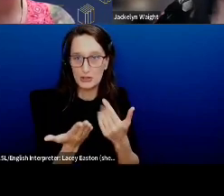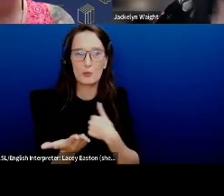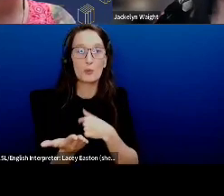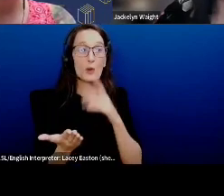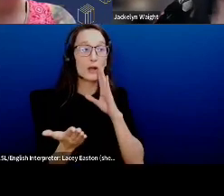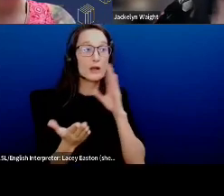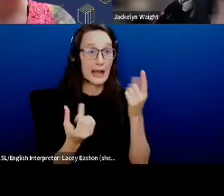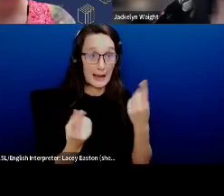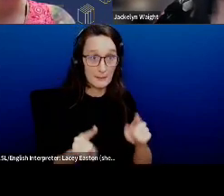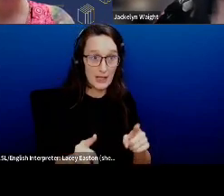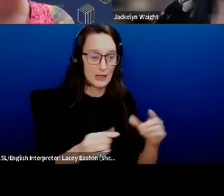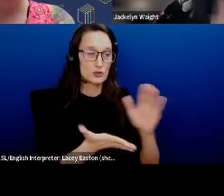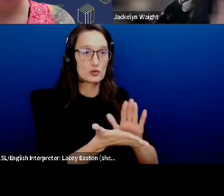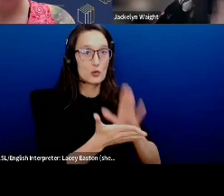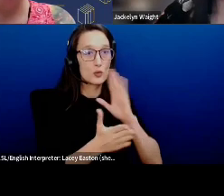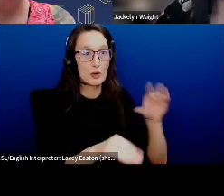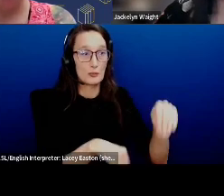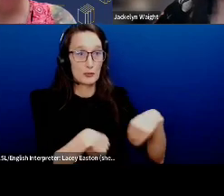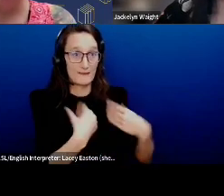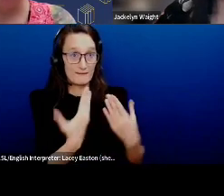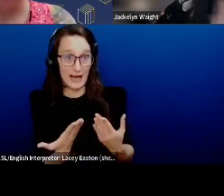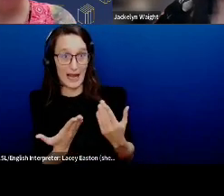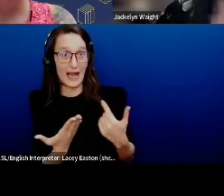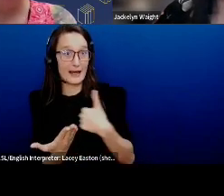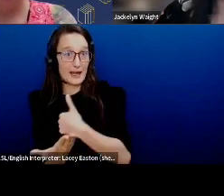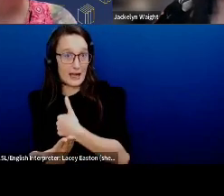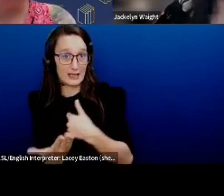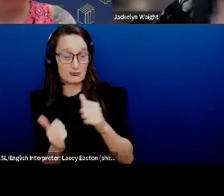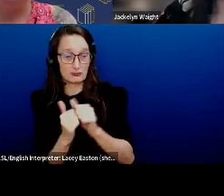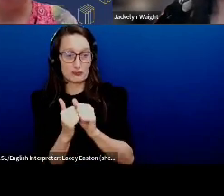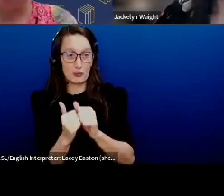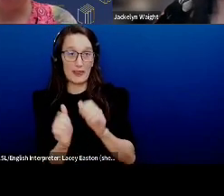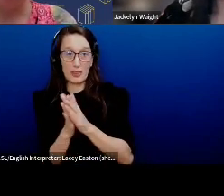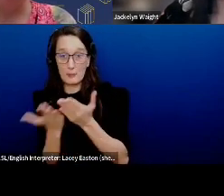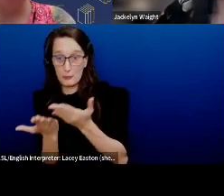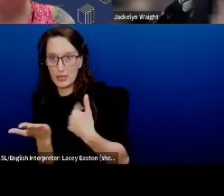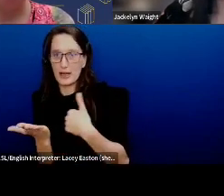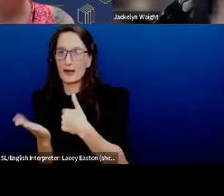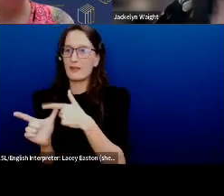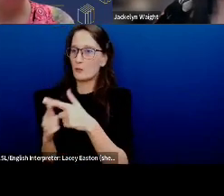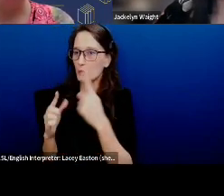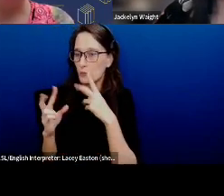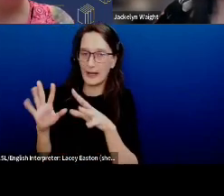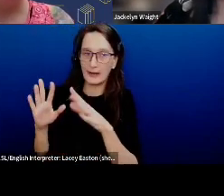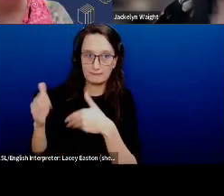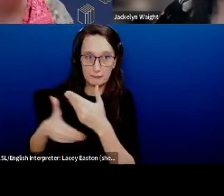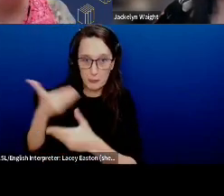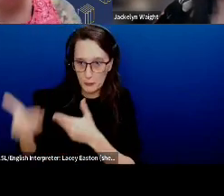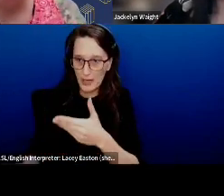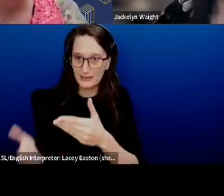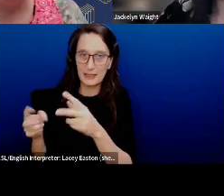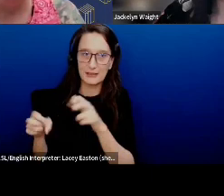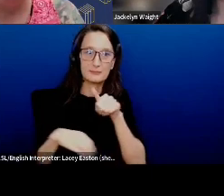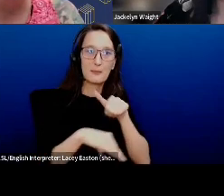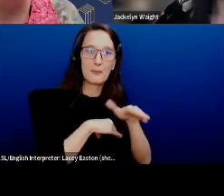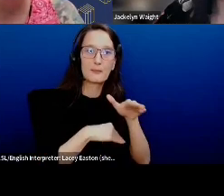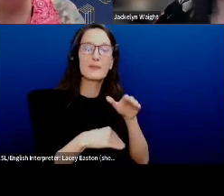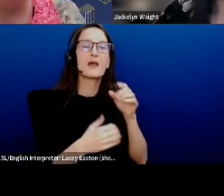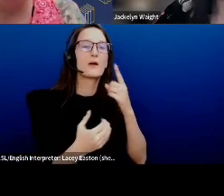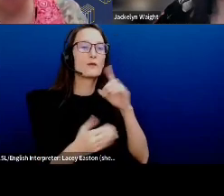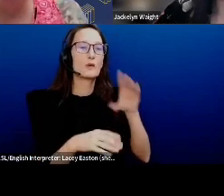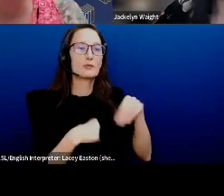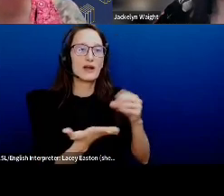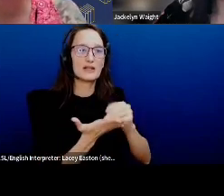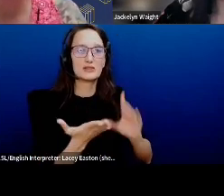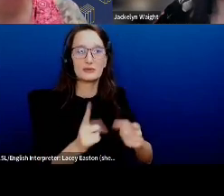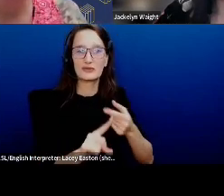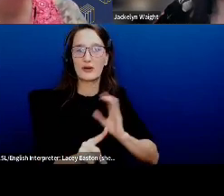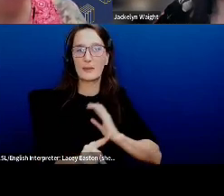podemos proporcionarlas a las escuelas para que todos los estudiantes las utilicen desde nuestra biblioteca de préstamos. Diapositiva.